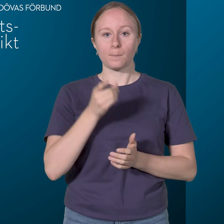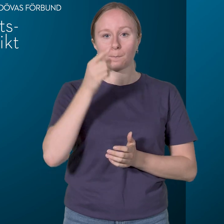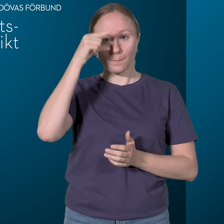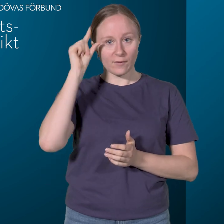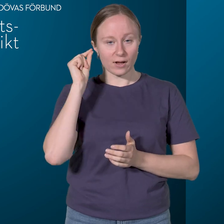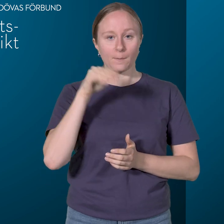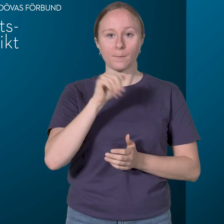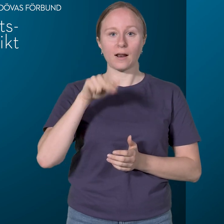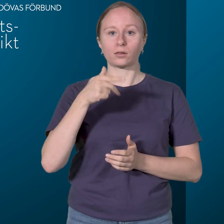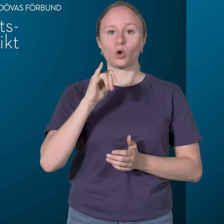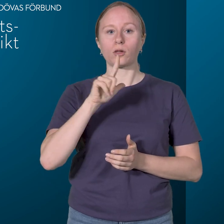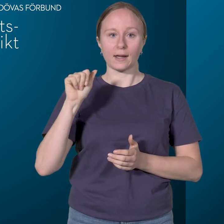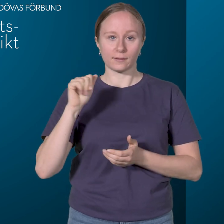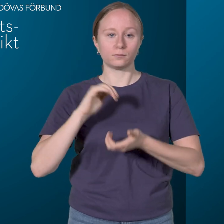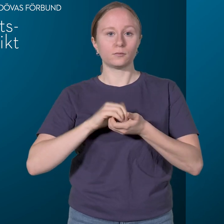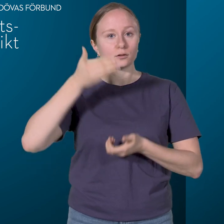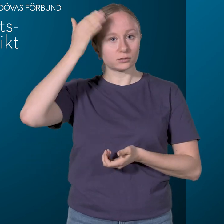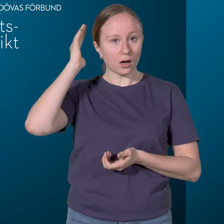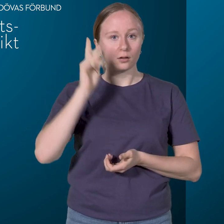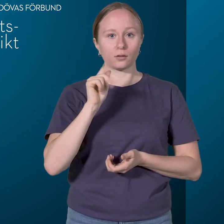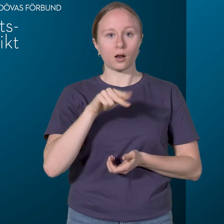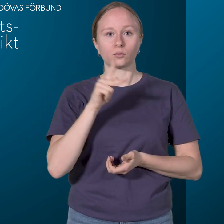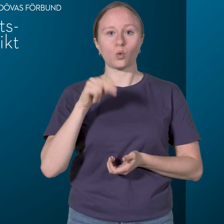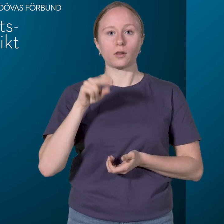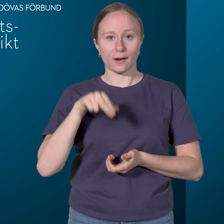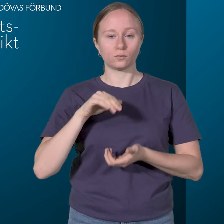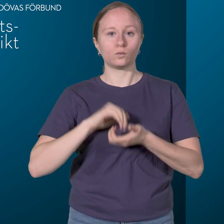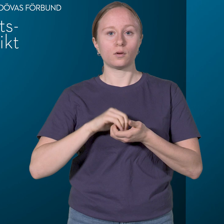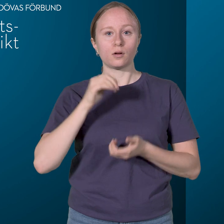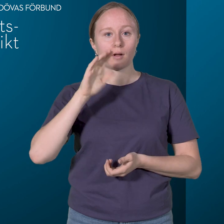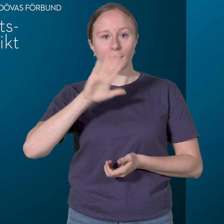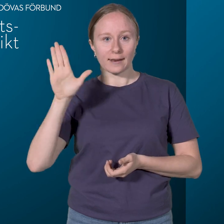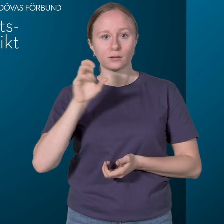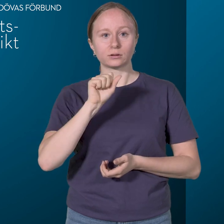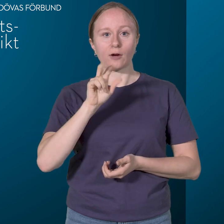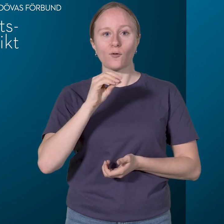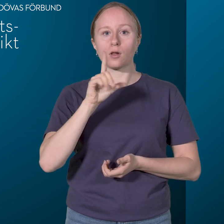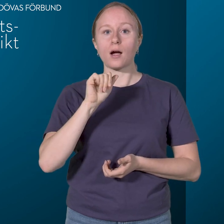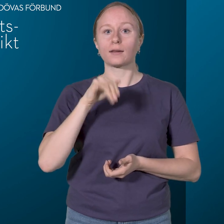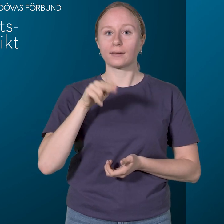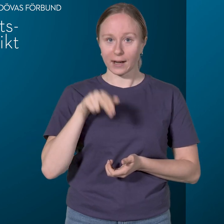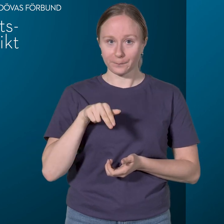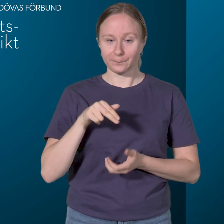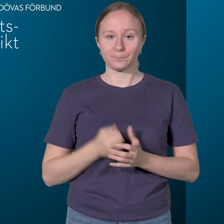Päivi Mäntylä, Janne Kankkonen och Leena Savolainen.